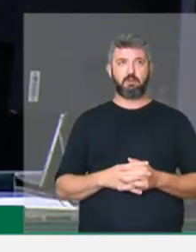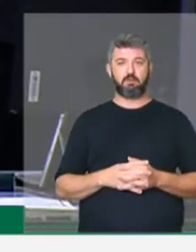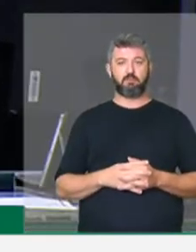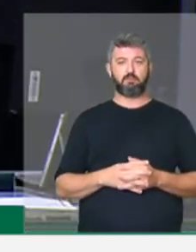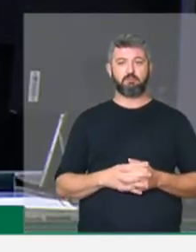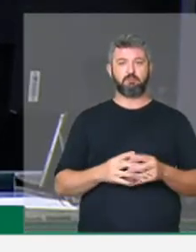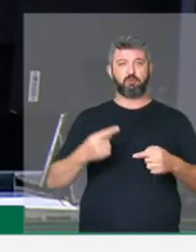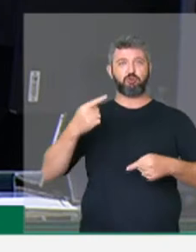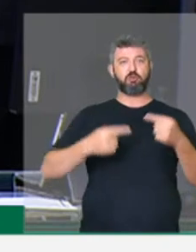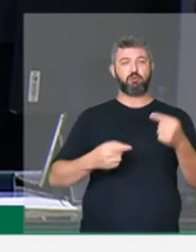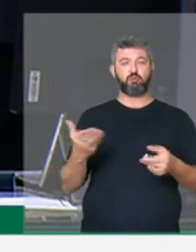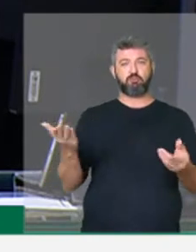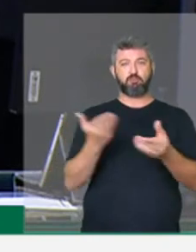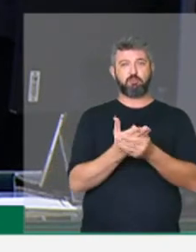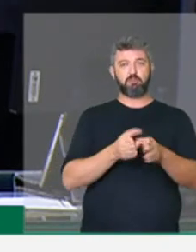ORIENTAÇÃO DAS BANCADAS.